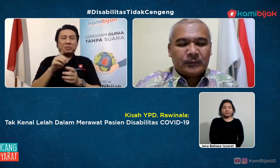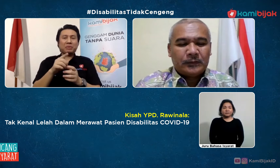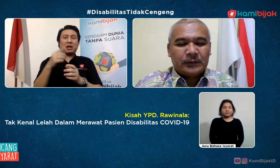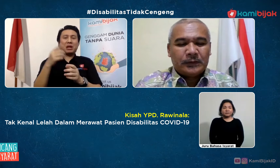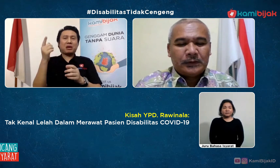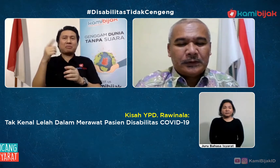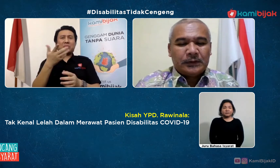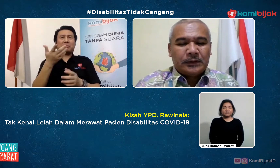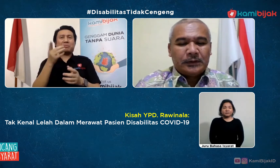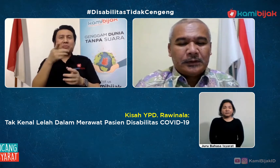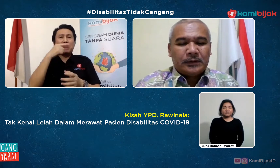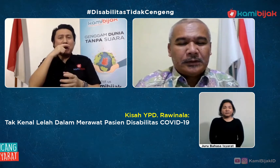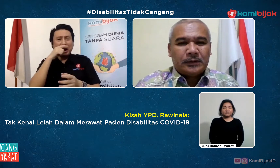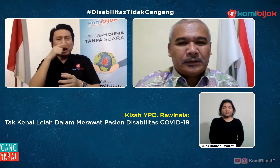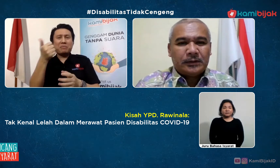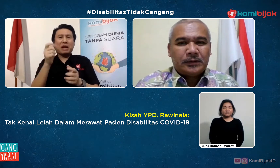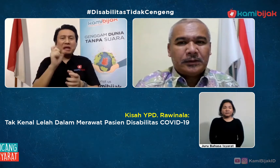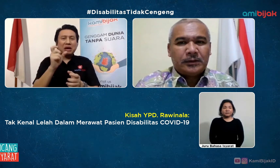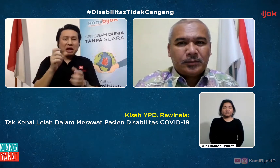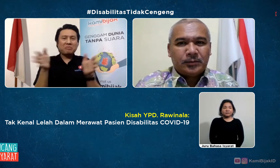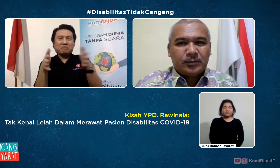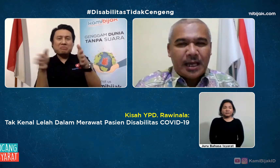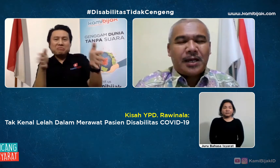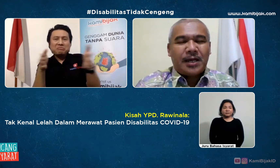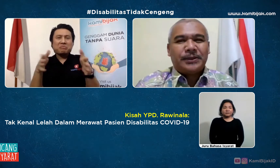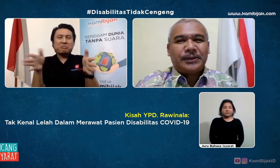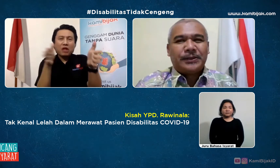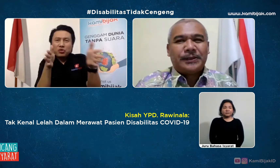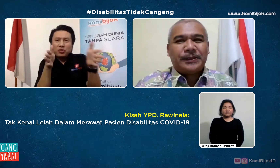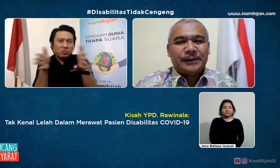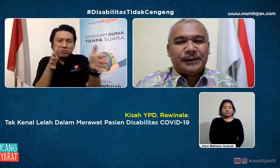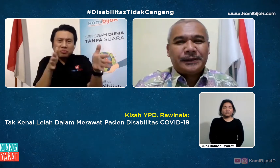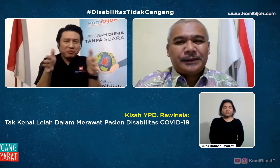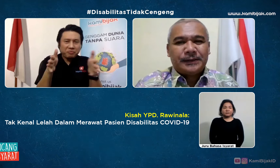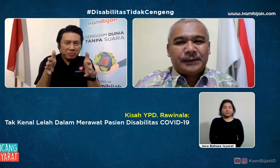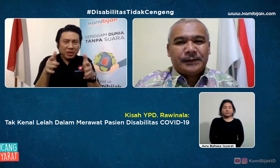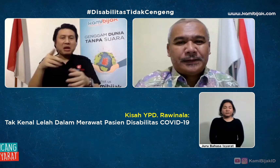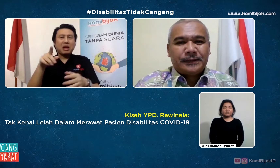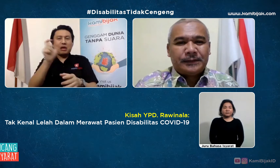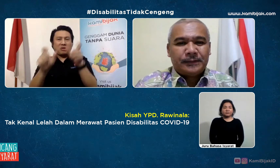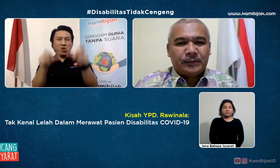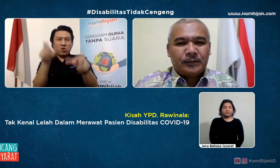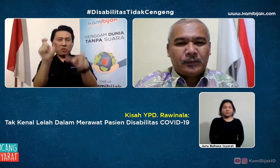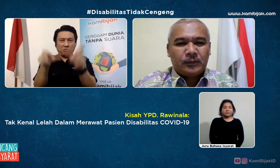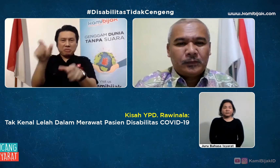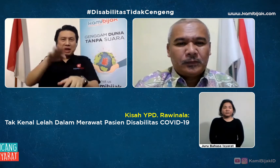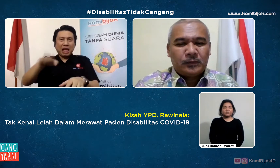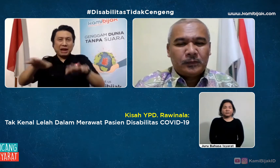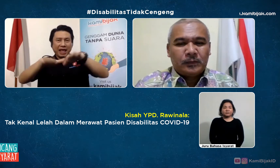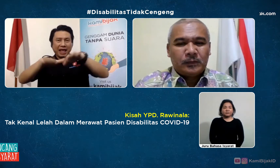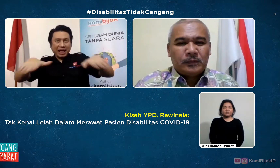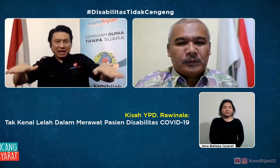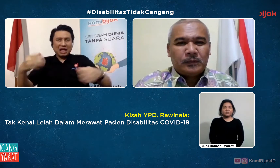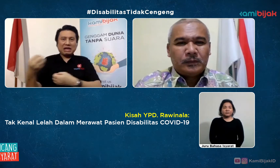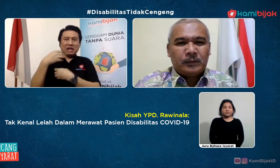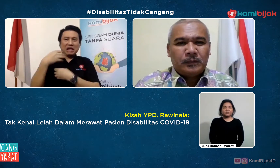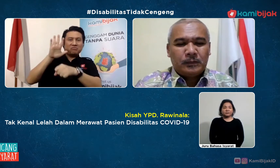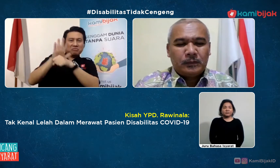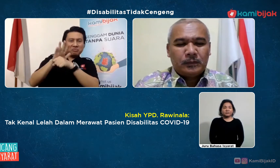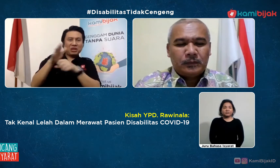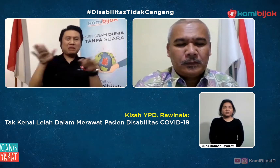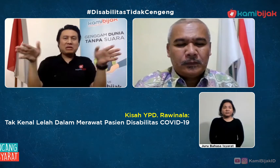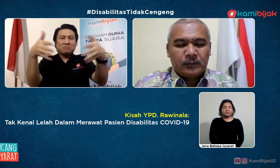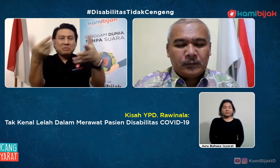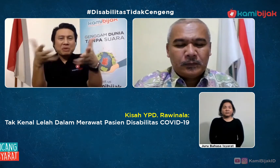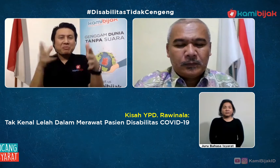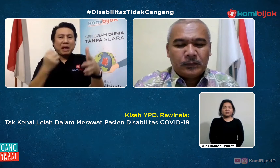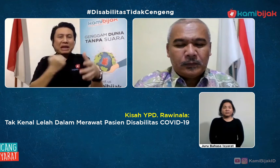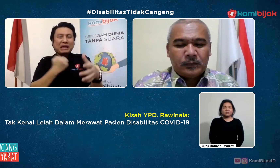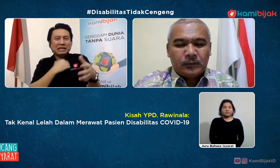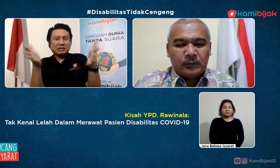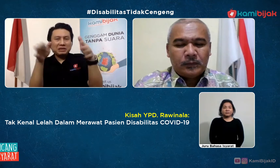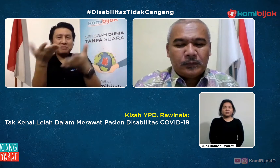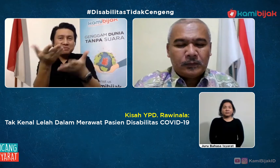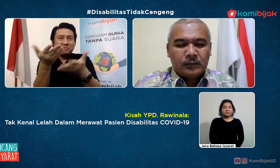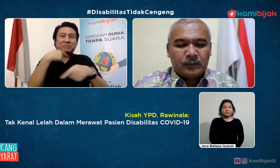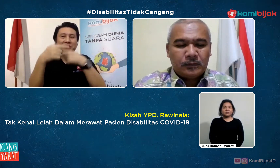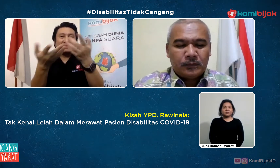Apa yang membuat pihak asrama mengisolasi mandiri anak yang terpapar covid-19?